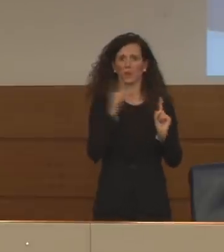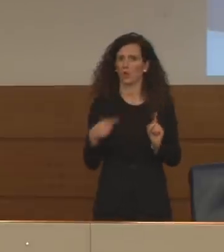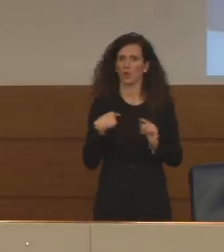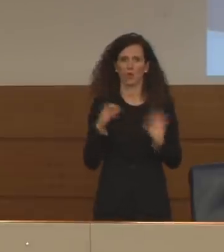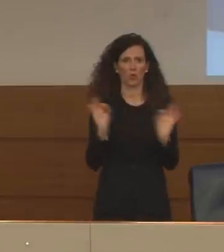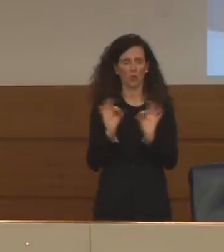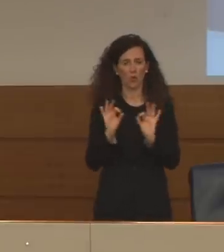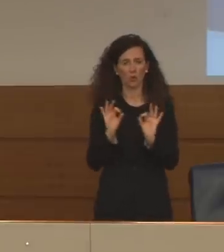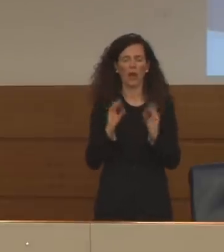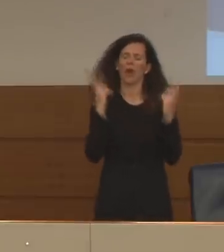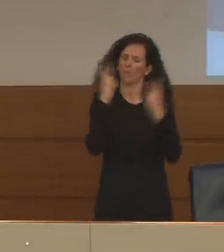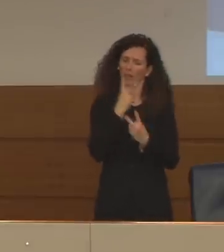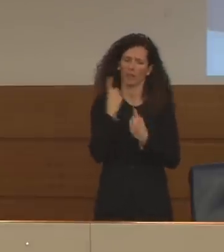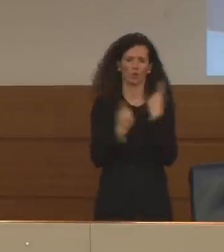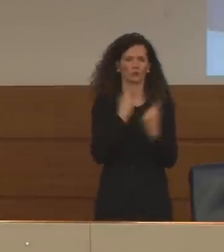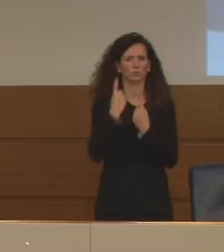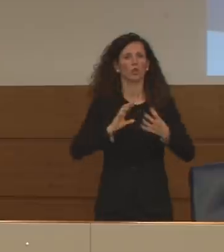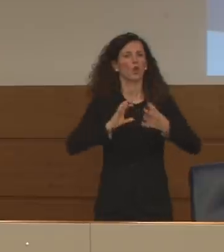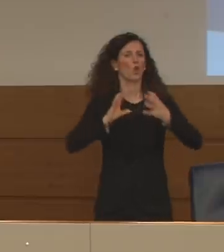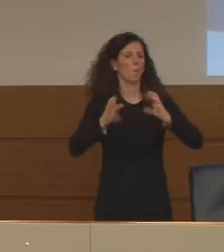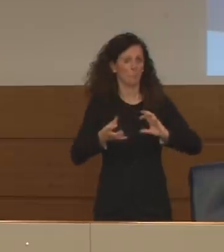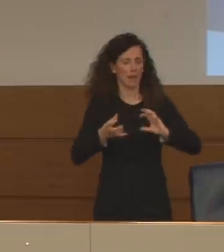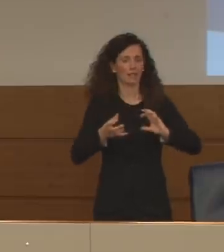molto complessa, ricordiamoci che non esiste solamente